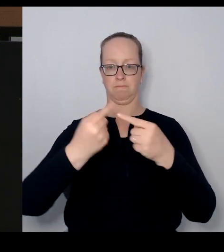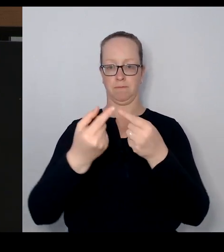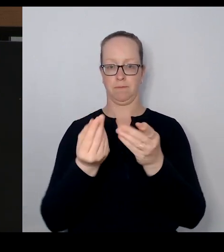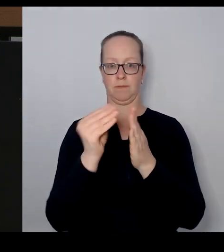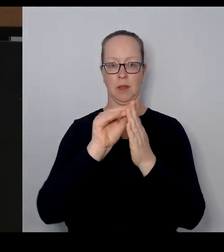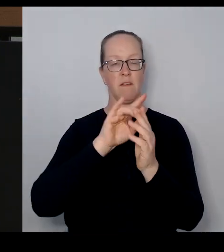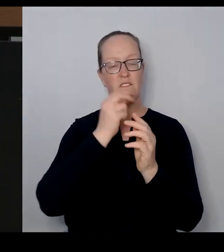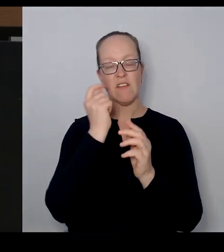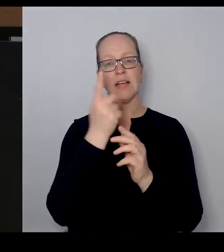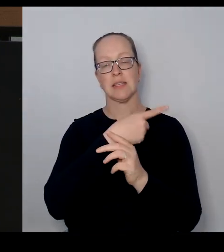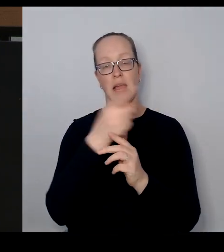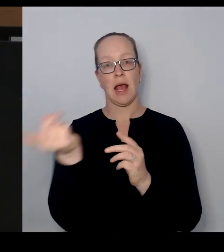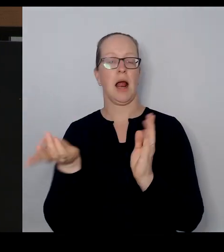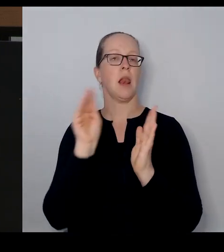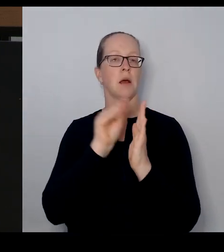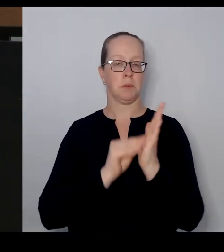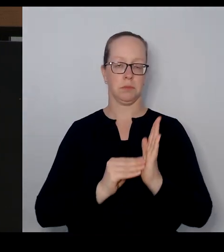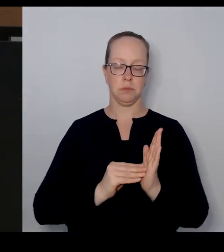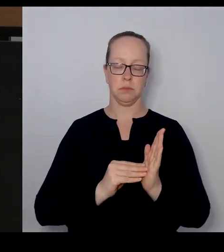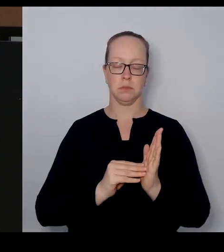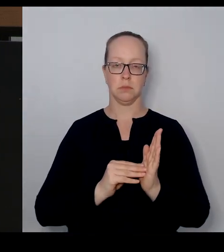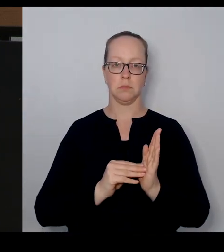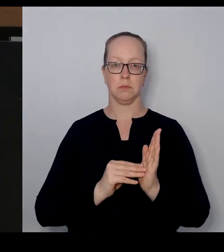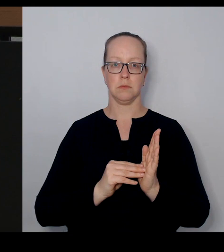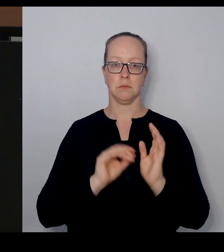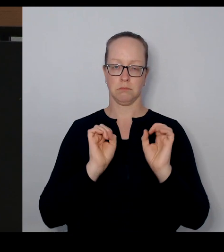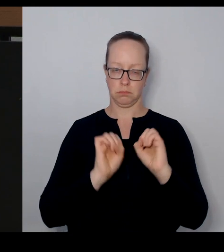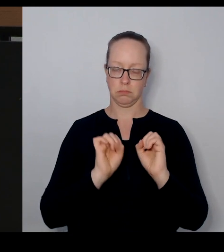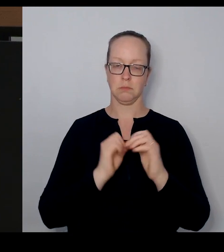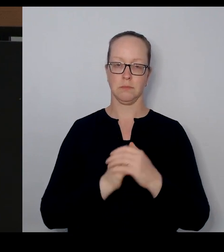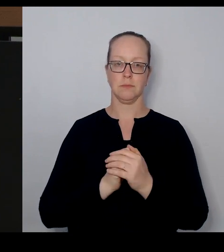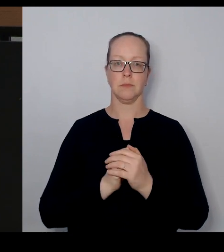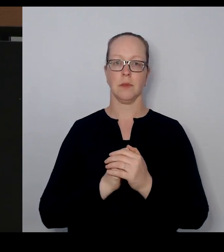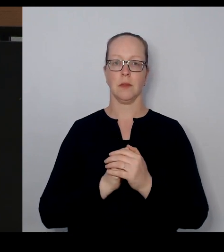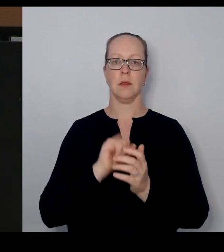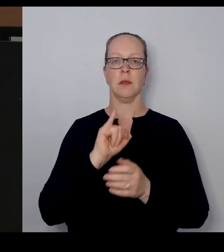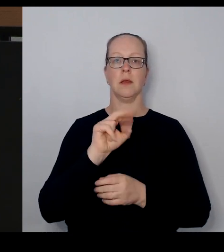Intendantinnen und Intendanten zukünftig am öffentlichen Dienst zu orientieren